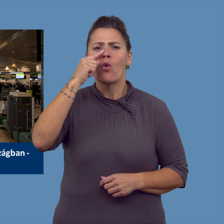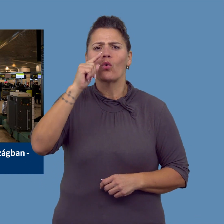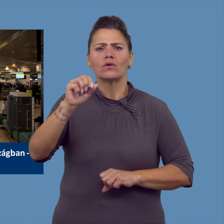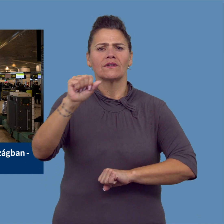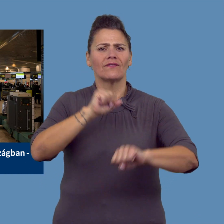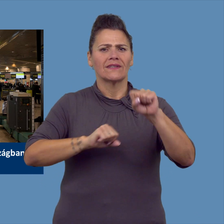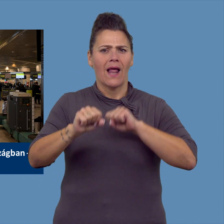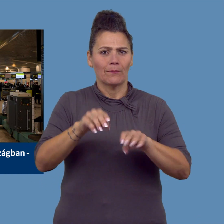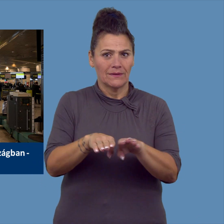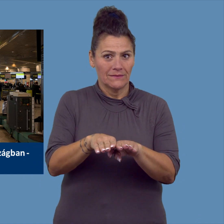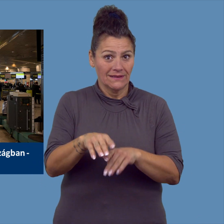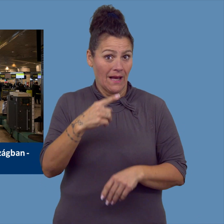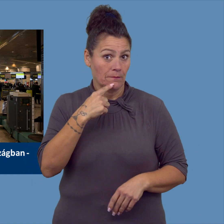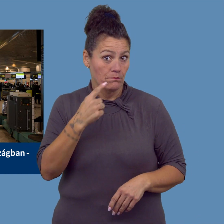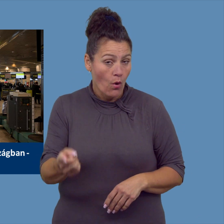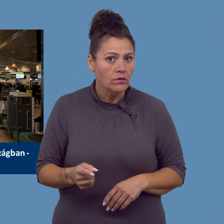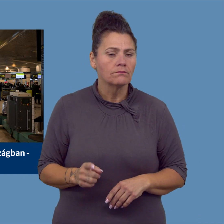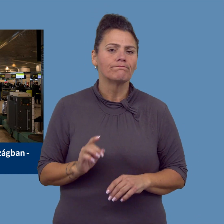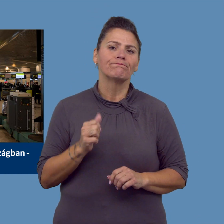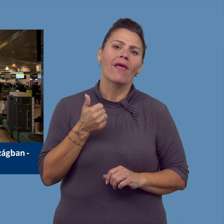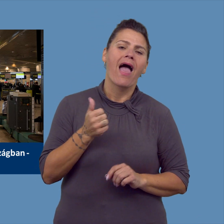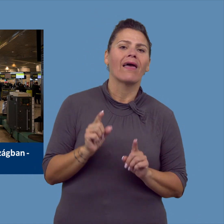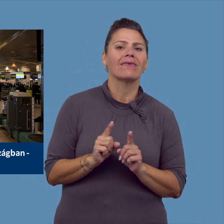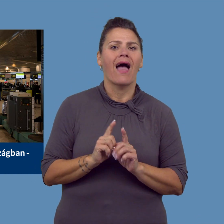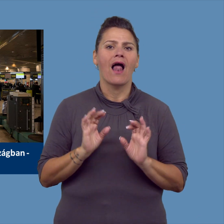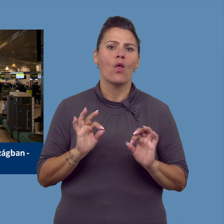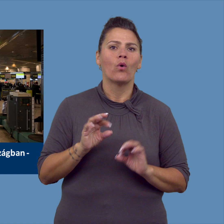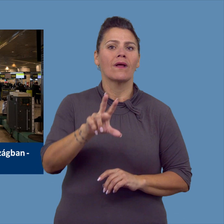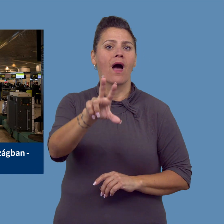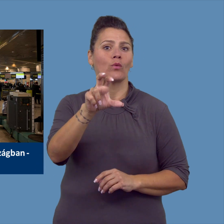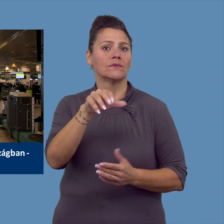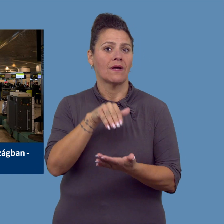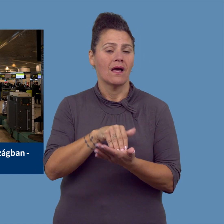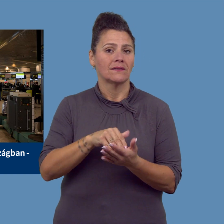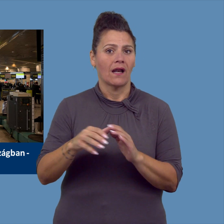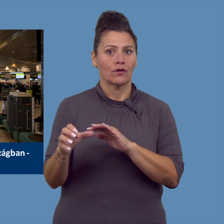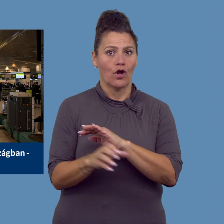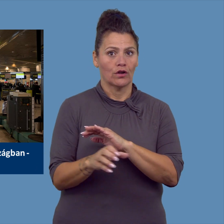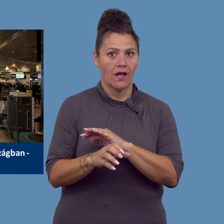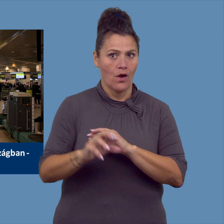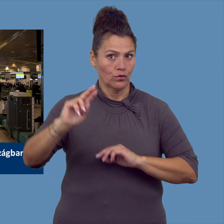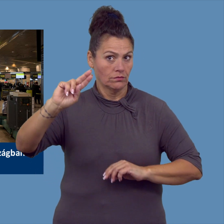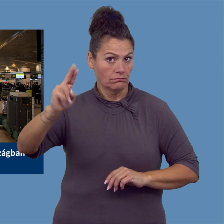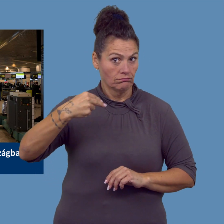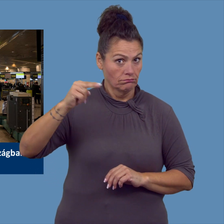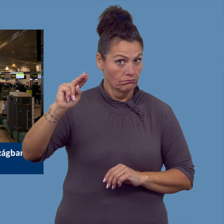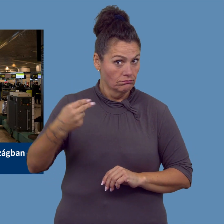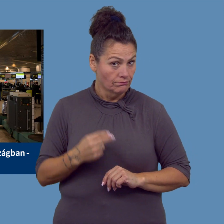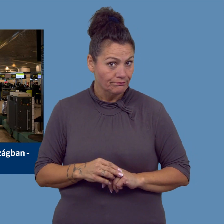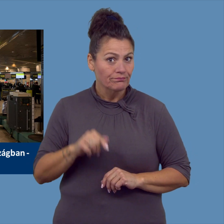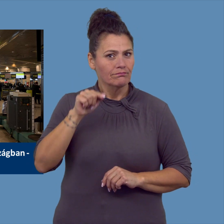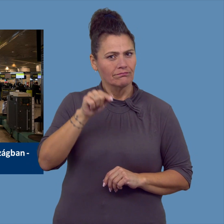Orosz védelmi miniszter elmondta, hogy egyelőre 300 ezer tartalékos besorozását tervezik.